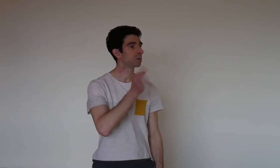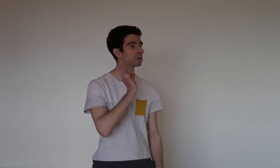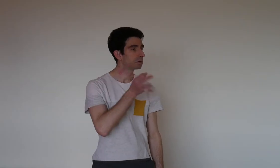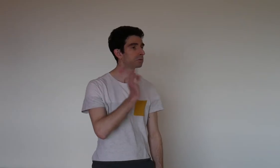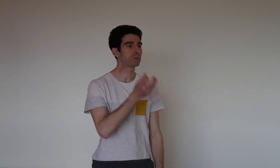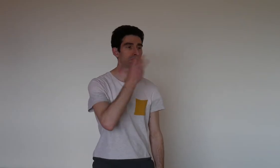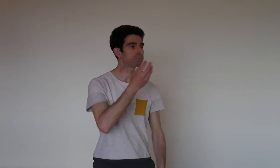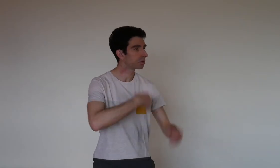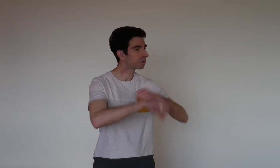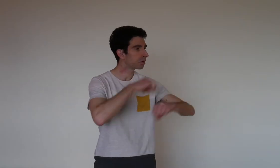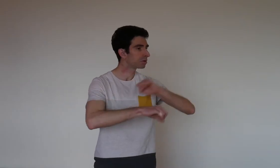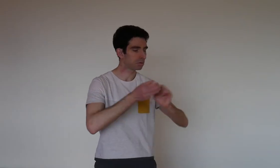Ah oui, c'est bien organisé.